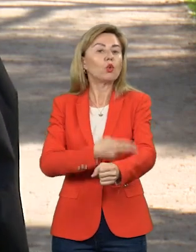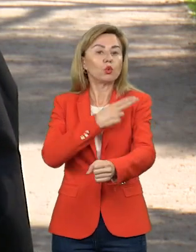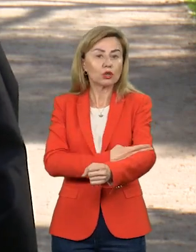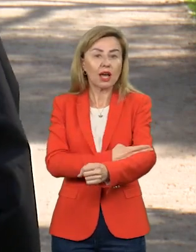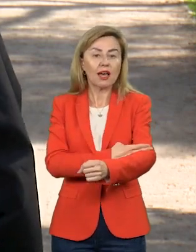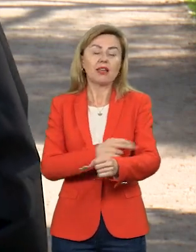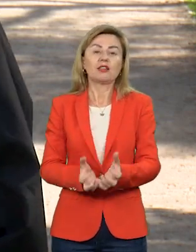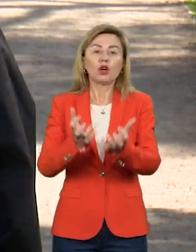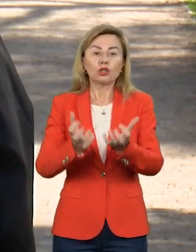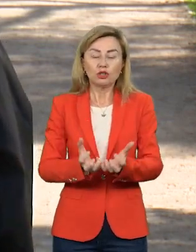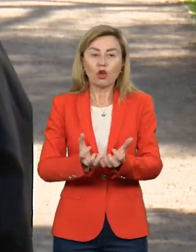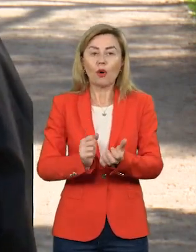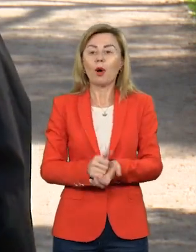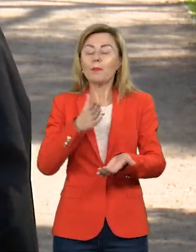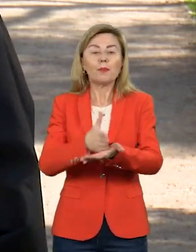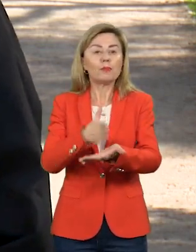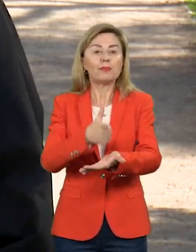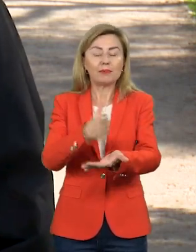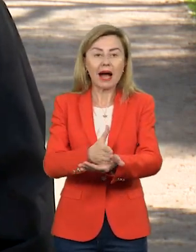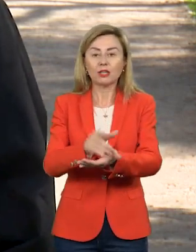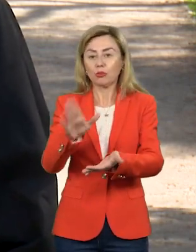żeby pozyskiwać ten sprzęt i go wypożyczać,